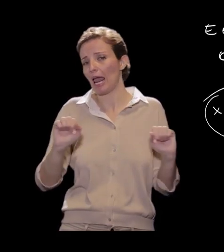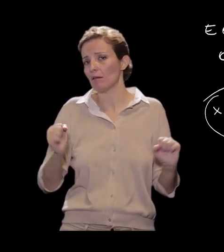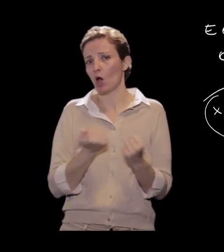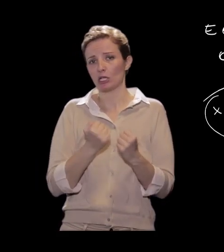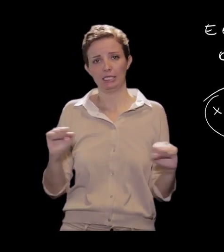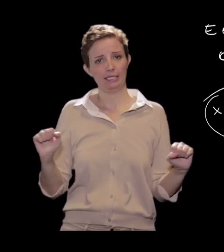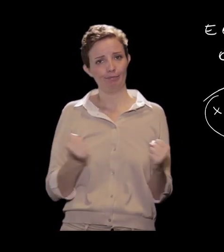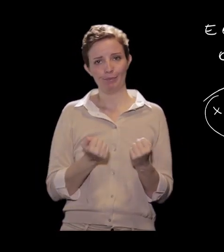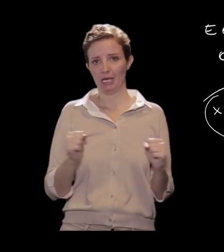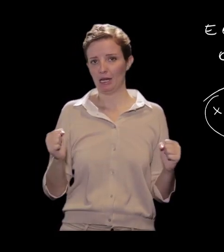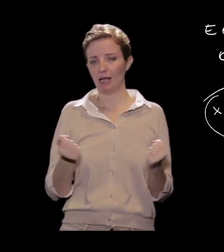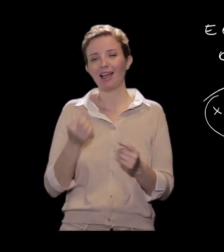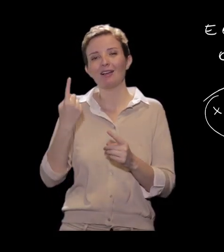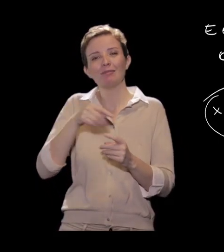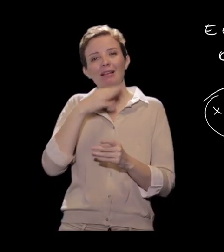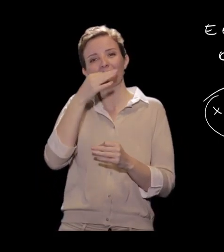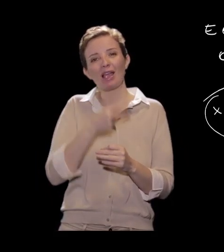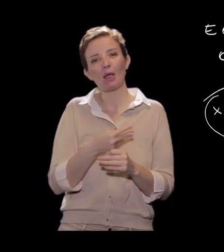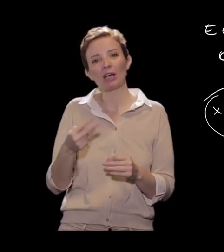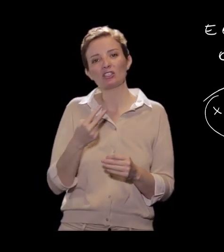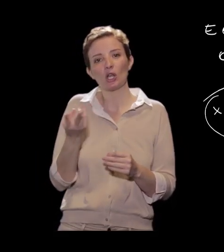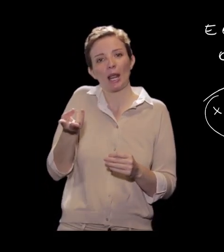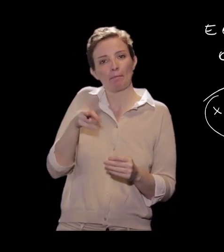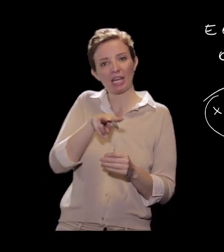È impossibile, quindi, l'equazione binomia è irrisolvibile.